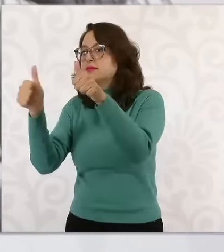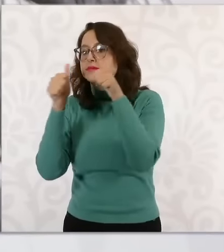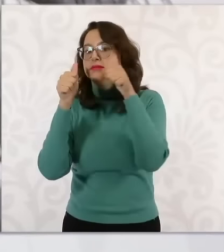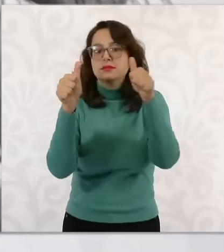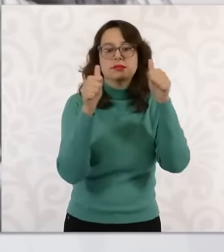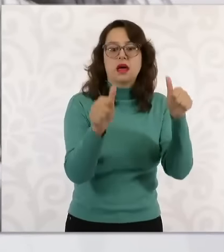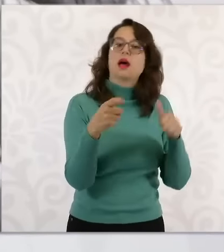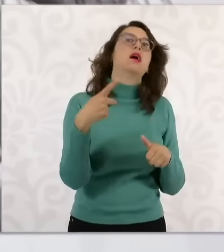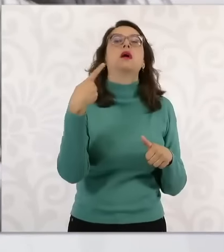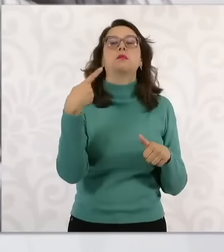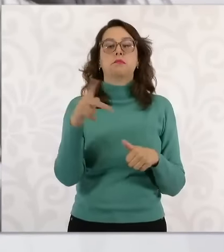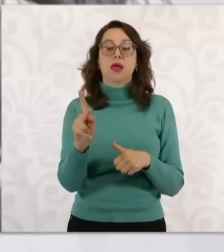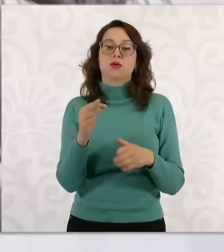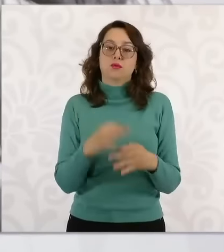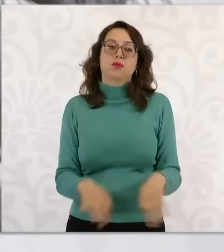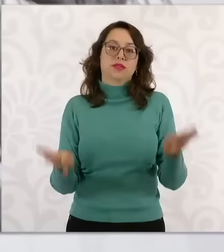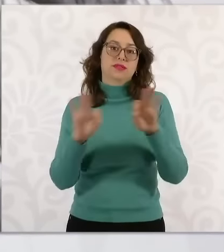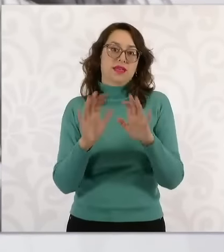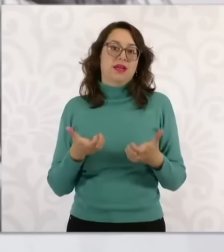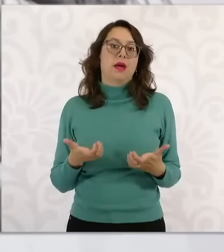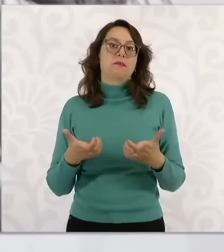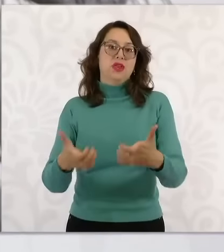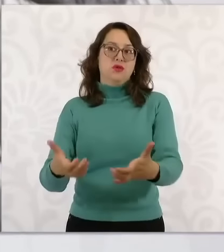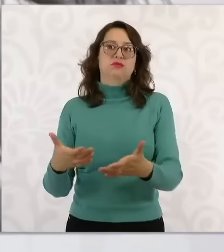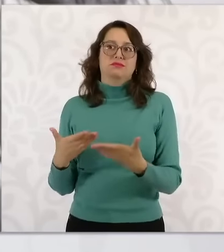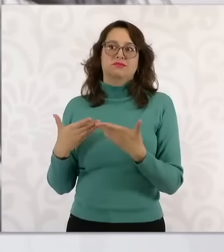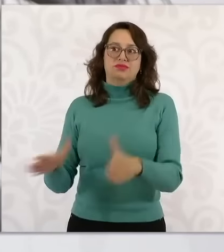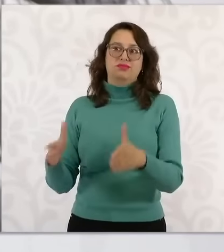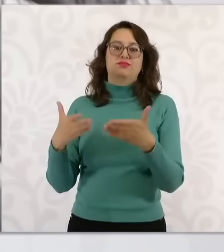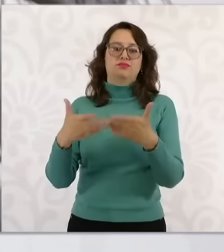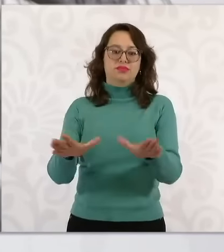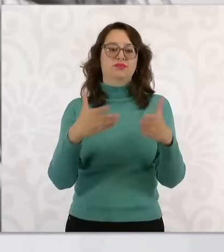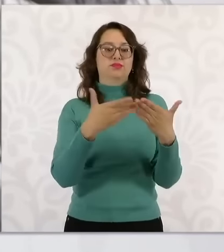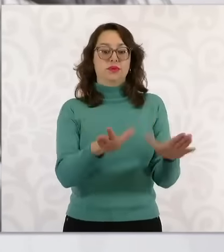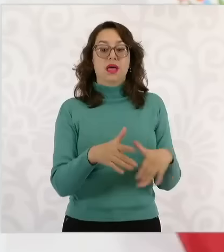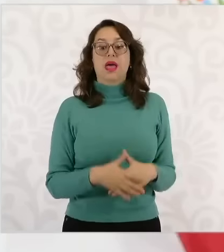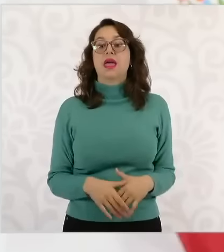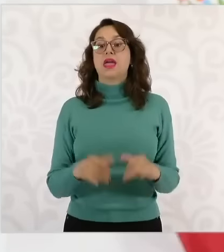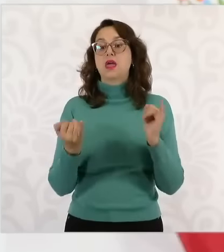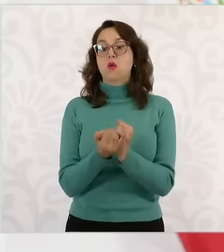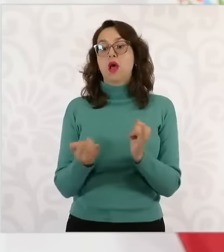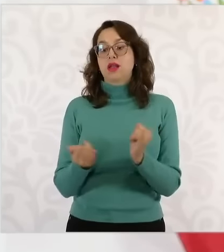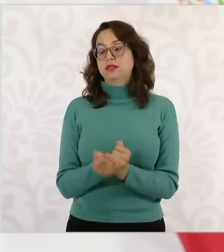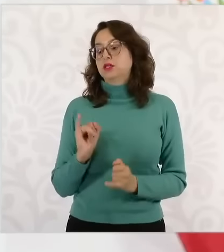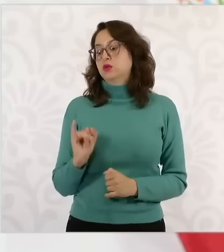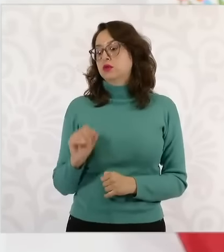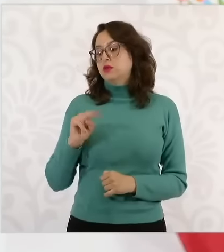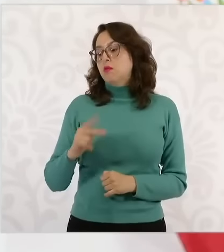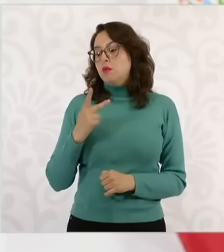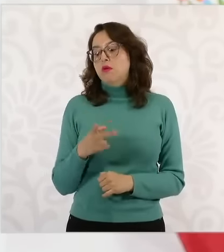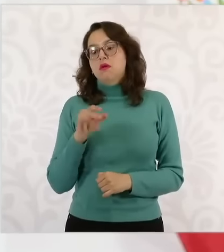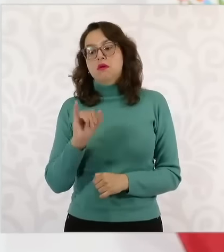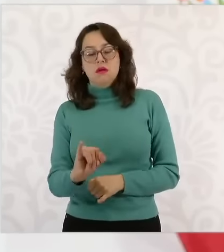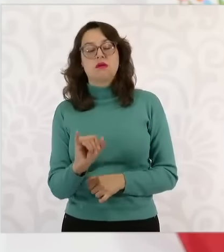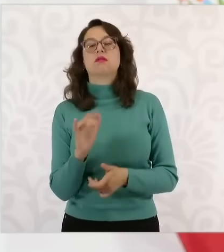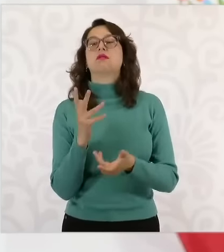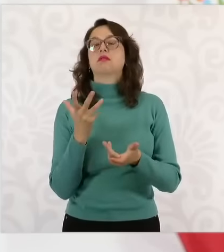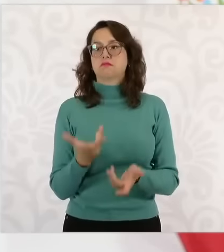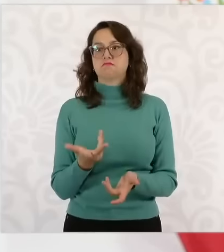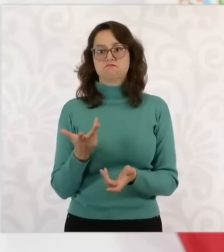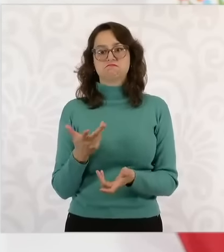llegar a todos lados. También está el Instituto Nacional de Pueblos Indígenas trabajando e Adelfo